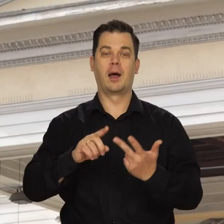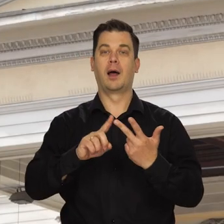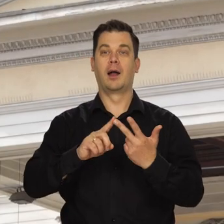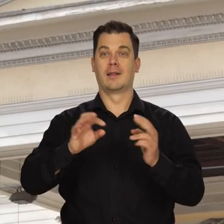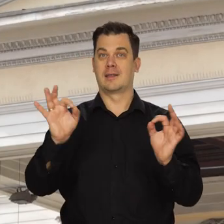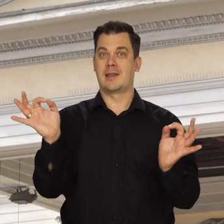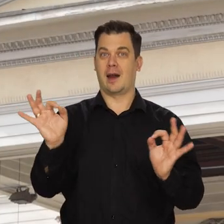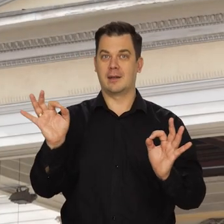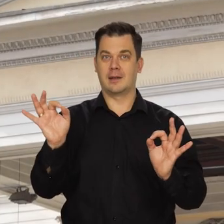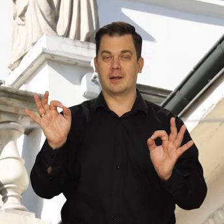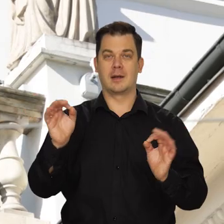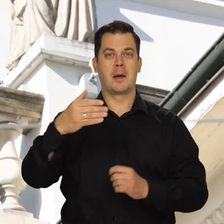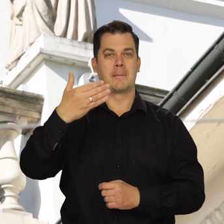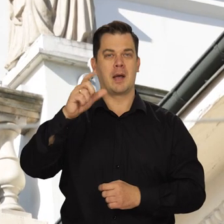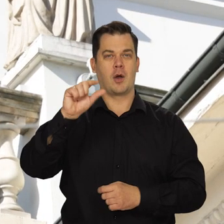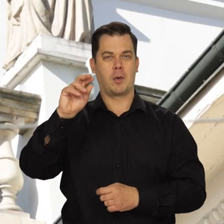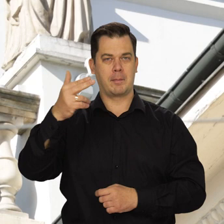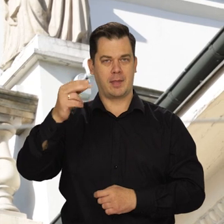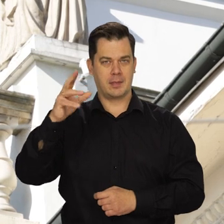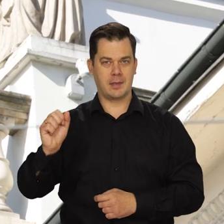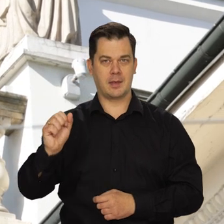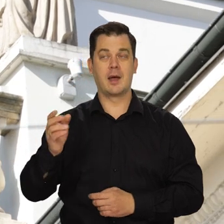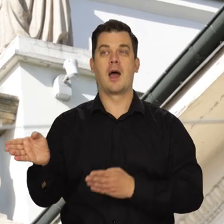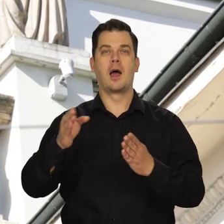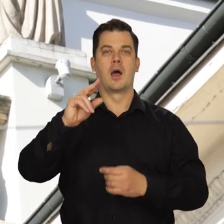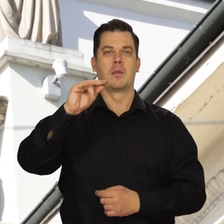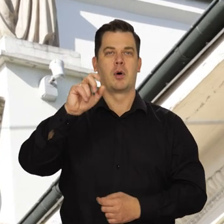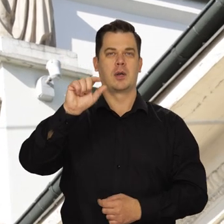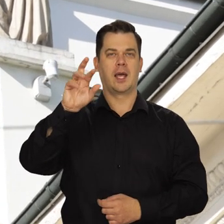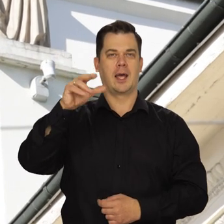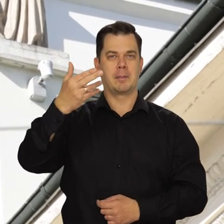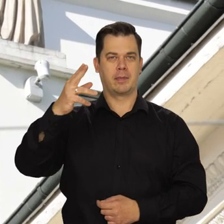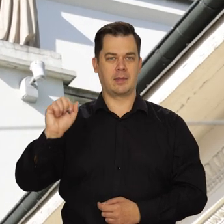tutaj mamy muzę tragedii Melpomene i Polihymnie,